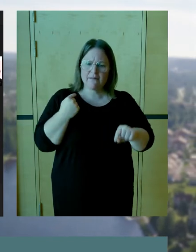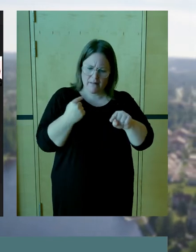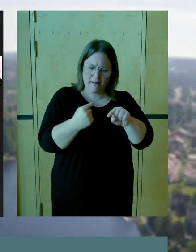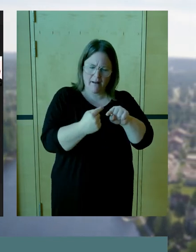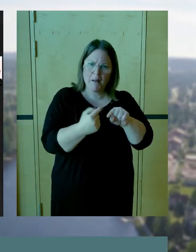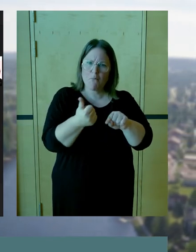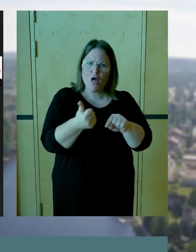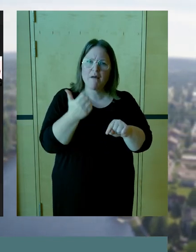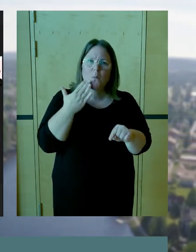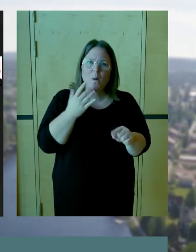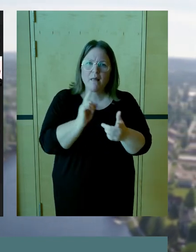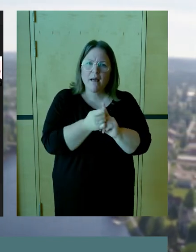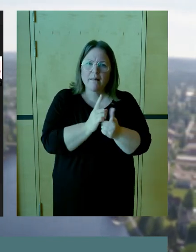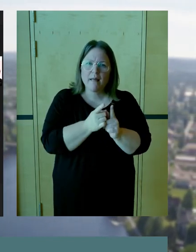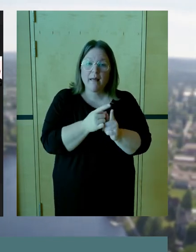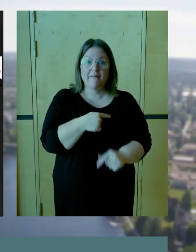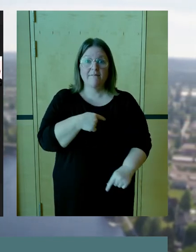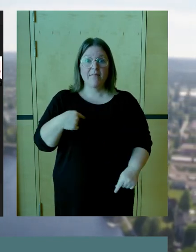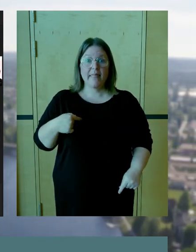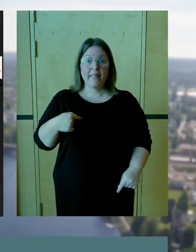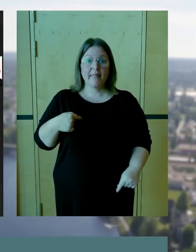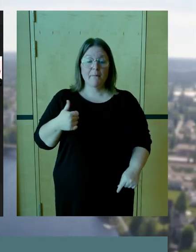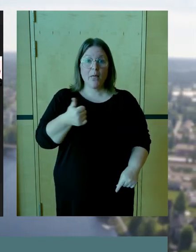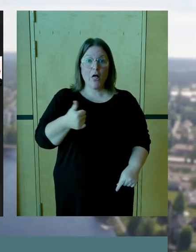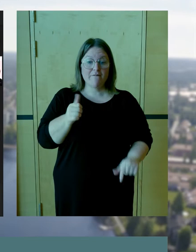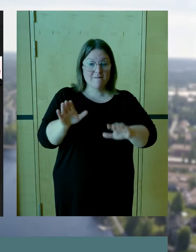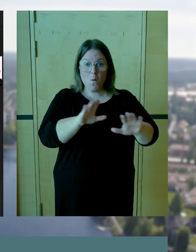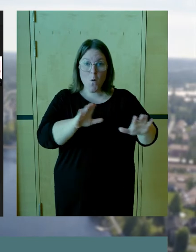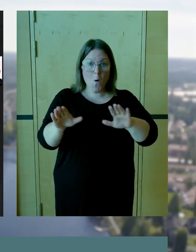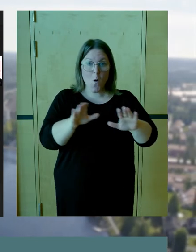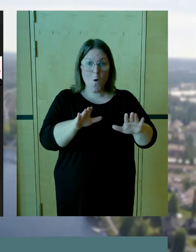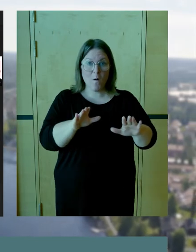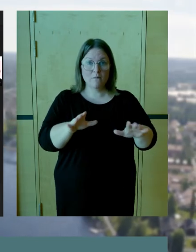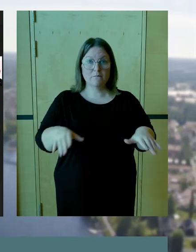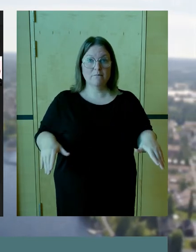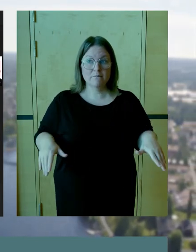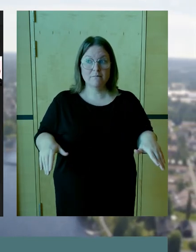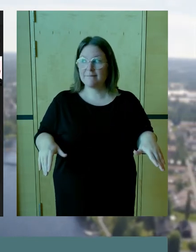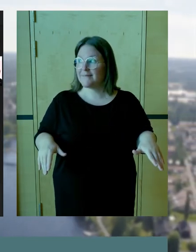När vi ska i vår tur få den båten stå till svars Jag har Kommer du ihåg hur du hör